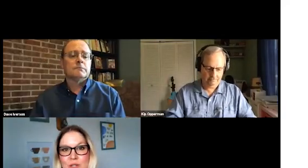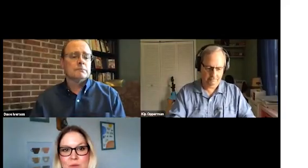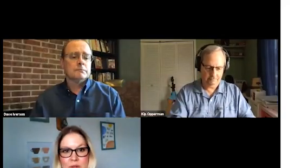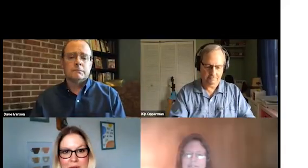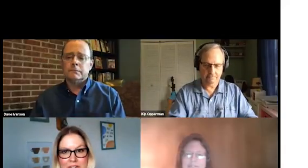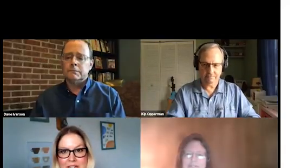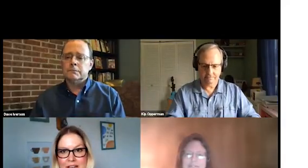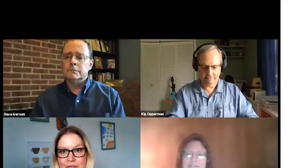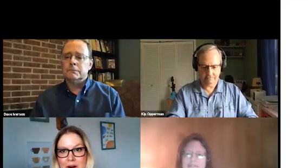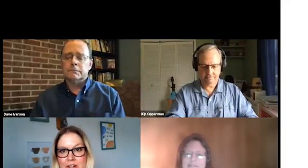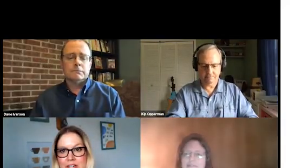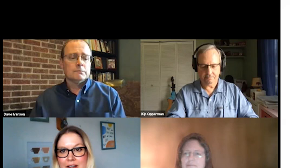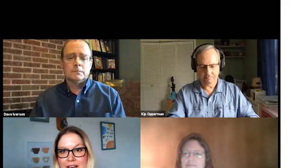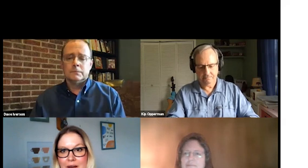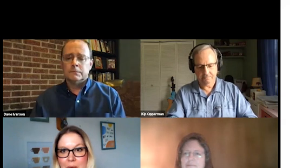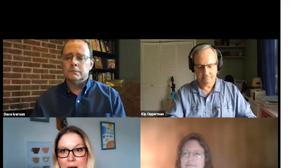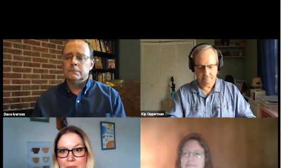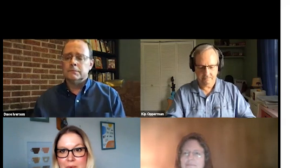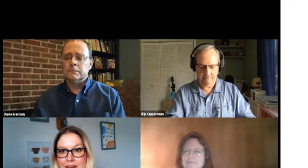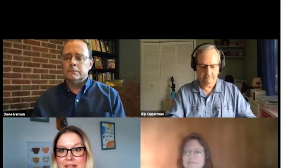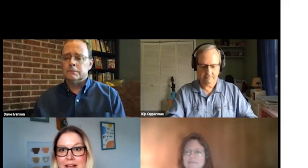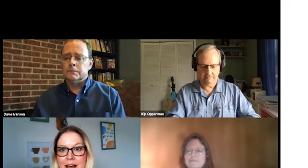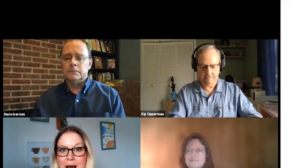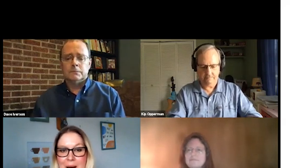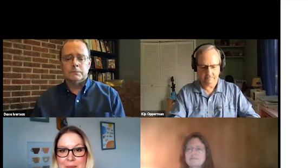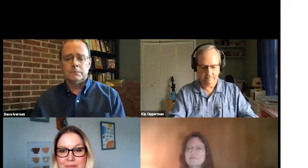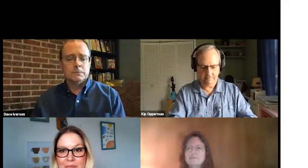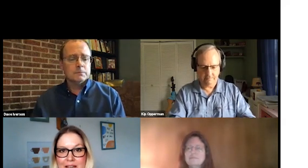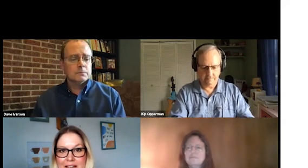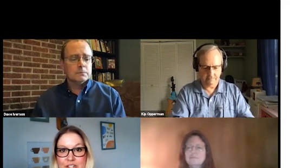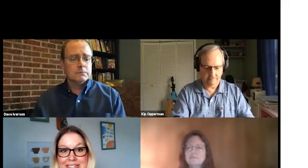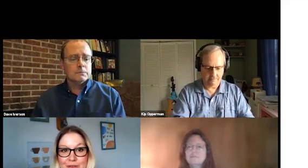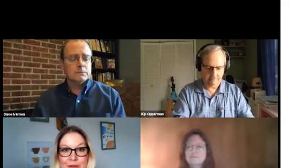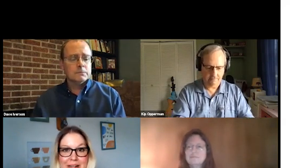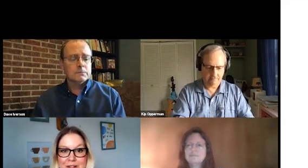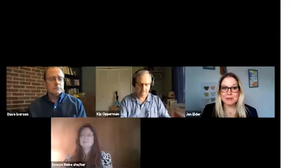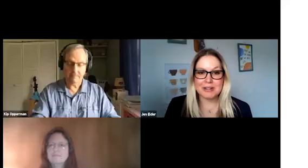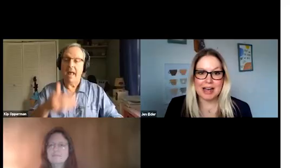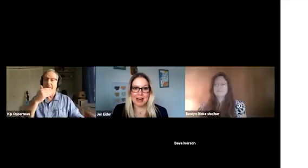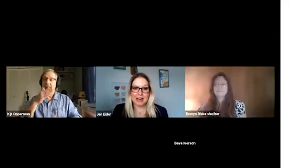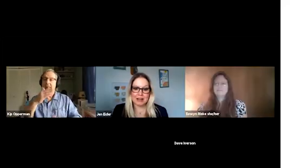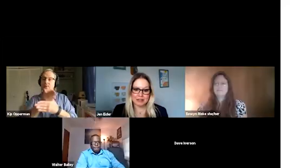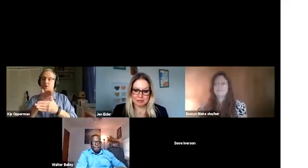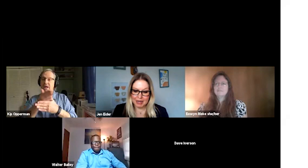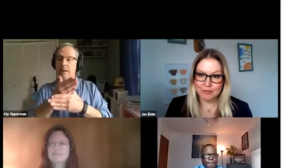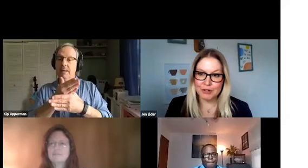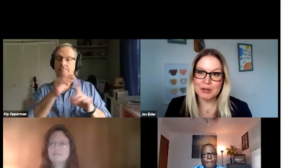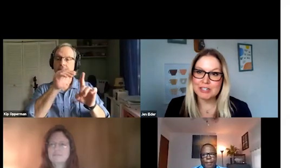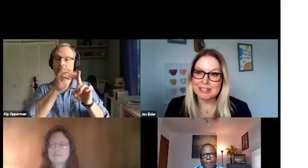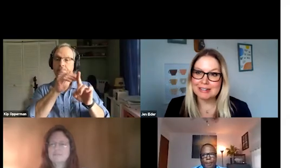Genial, muchas gracias, Dave, por compartir eso con nosotros. Solo como recordatorio, tendremos algo de tiempo para preguntas